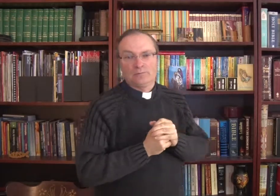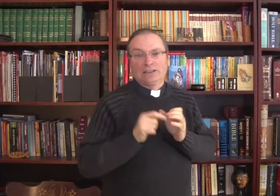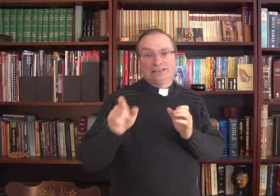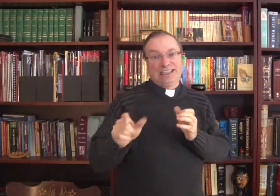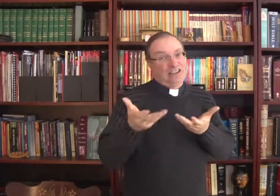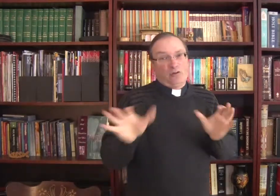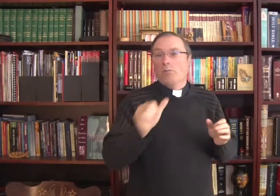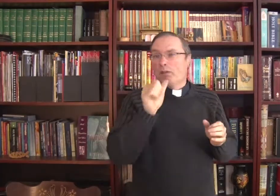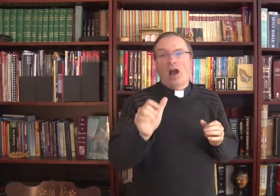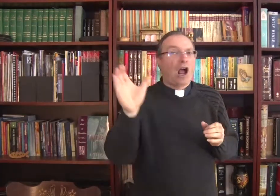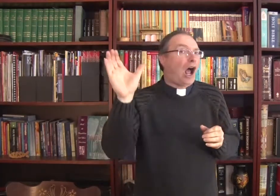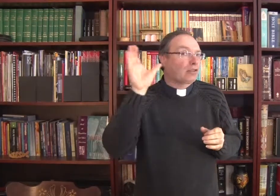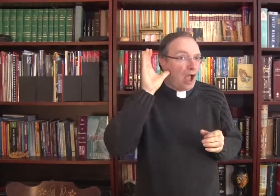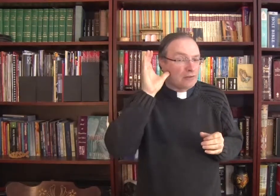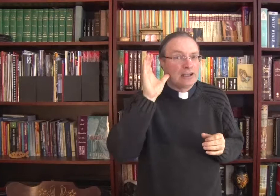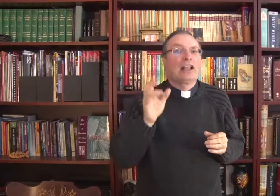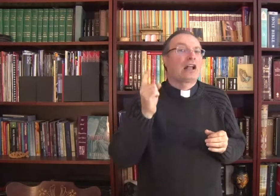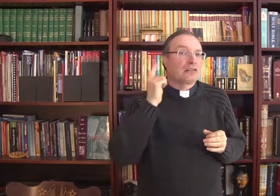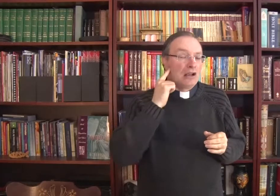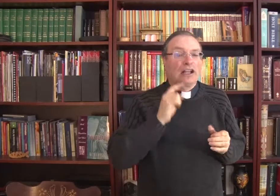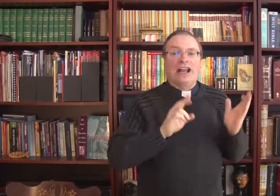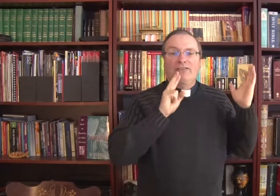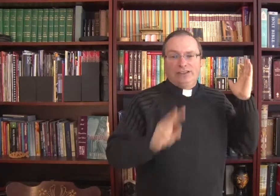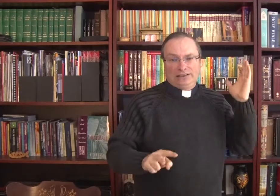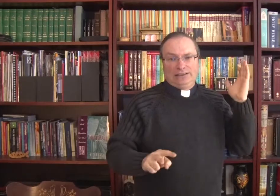C’est qu’ils ne veulent pas entendre la vérité